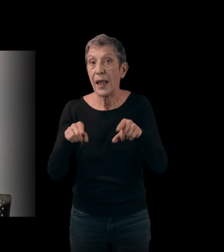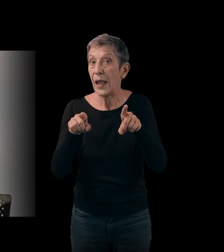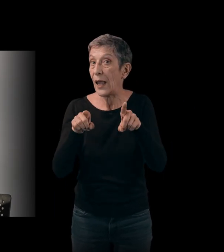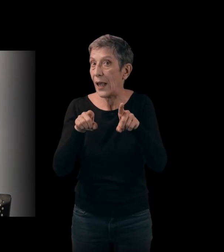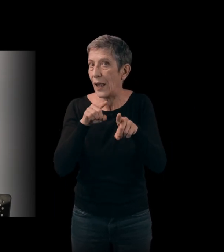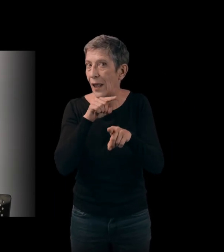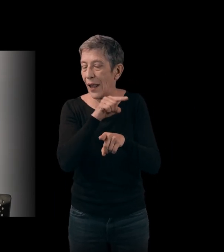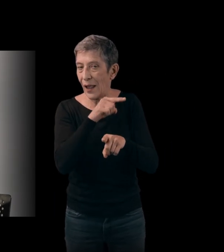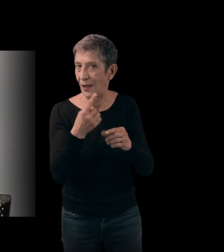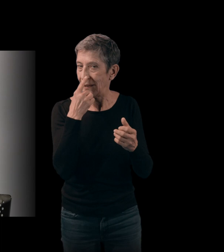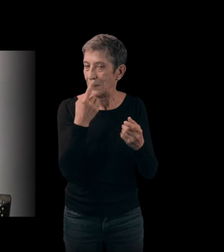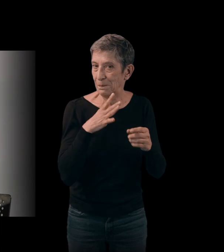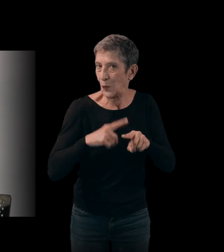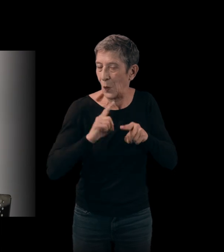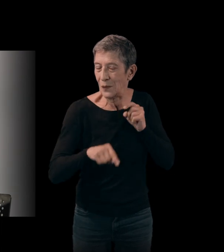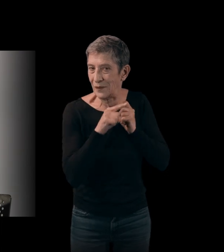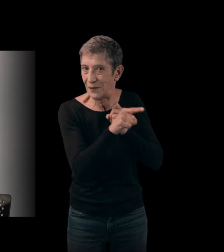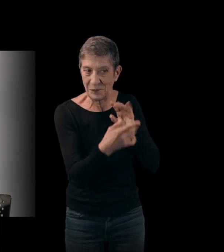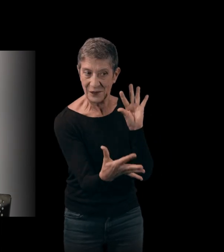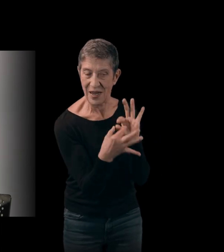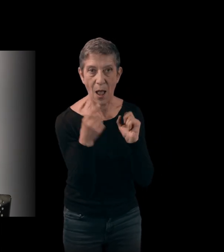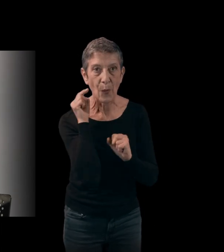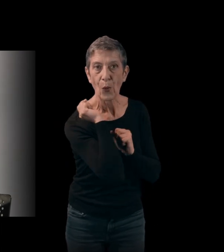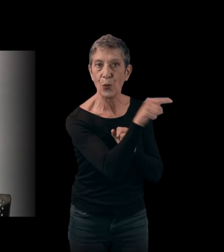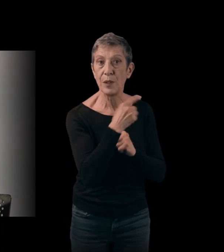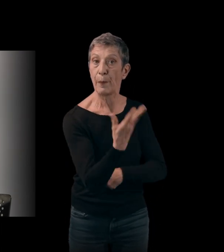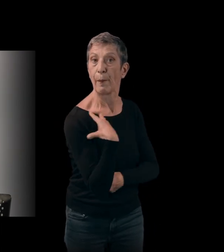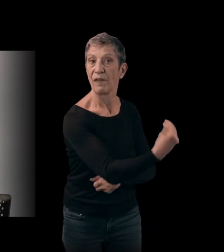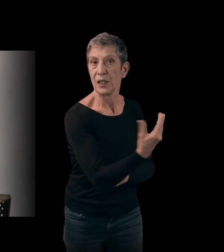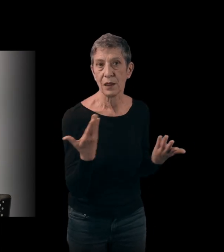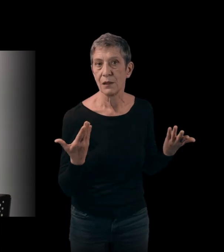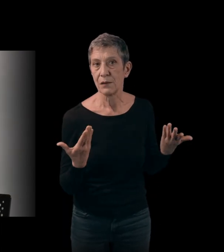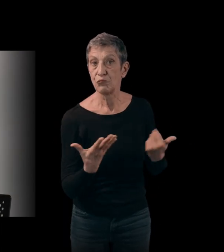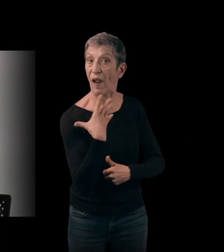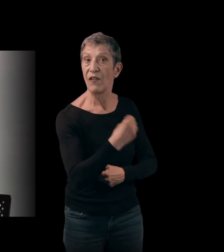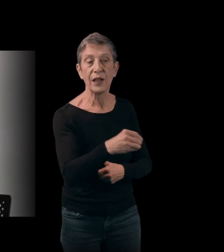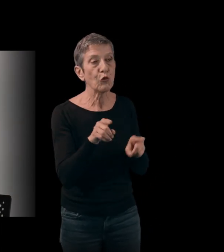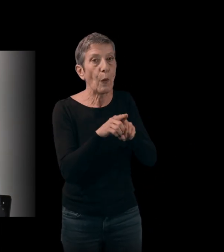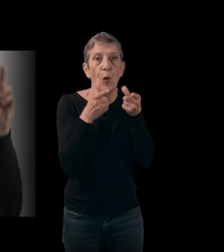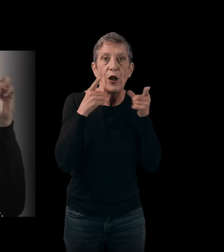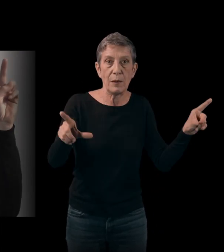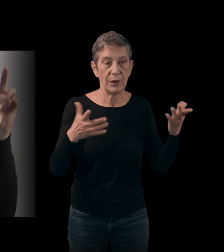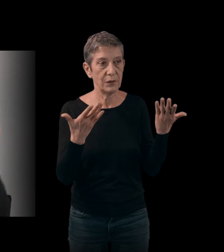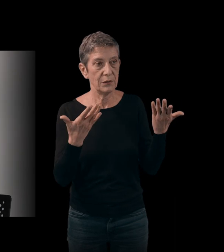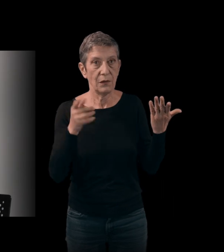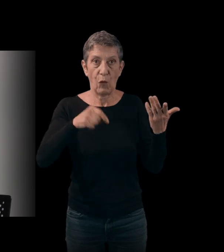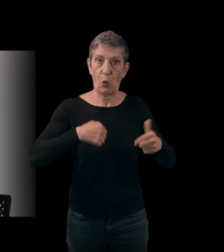Et il m'avait invité un petit peu, c'était une invitation libre, mais l'idée était que je sois présent en tant que sociologue,